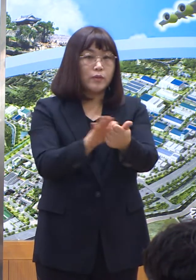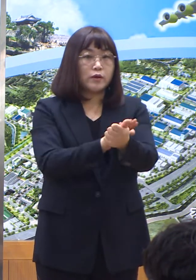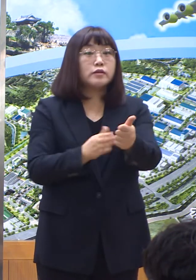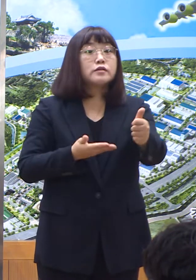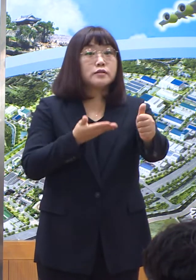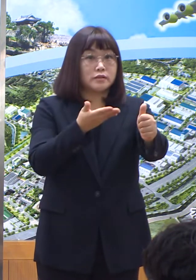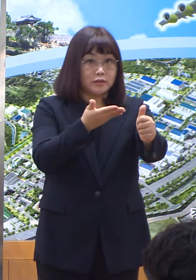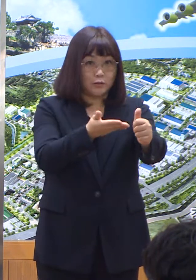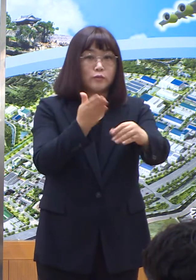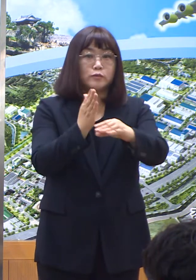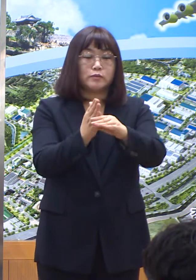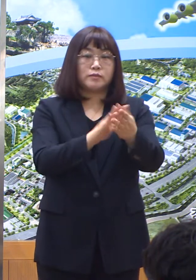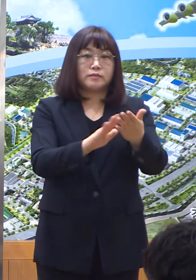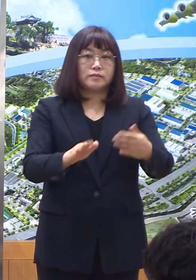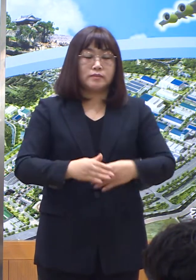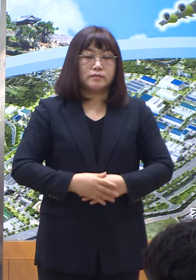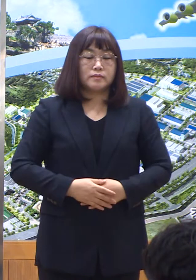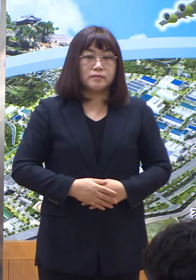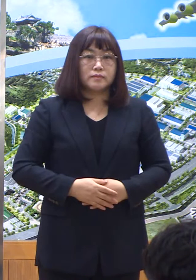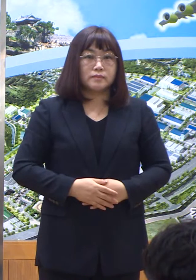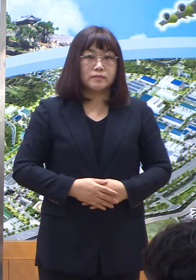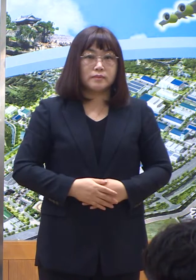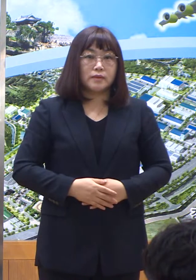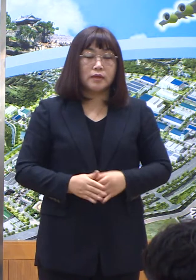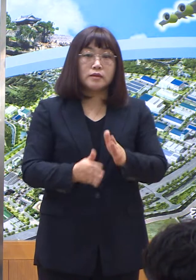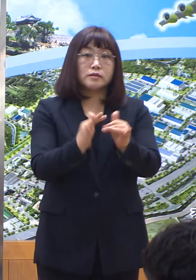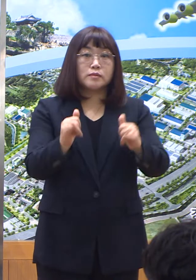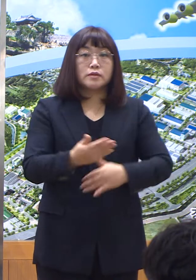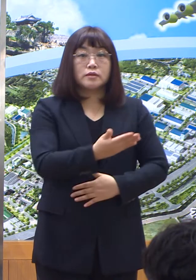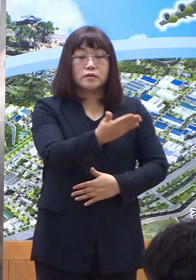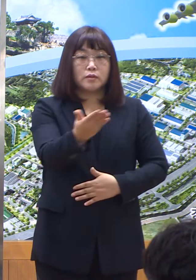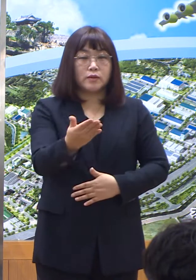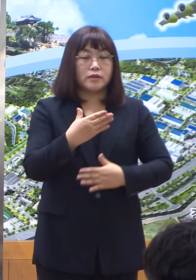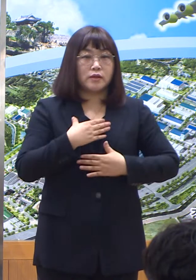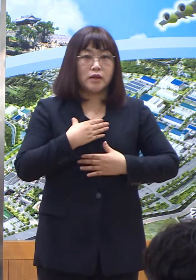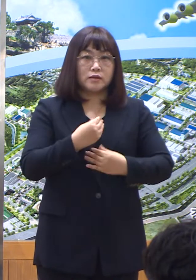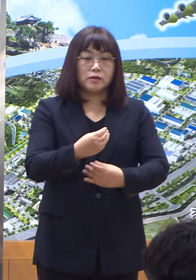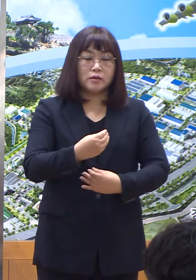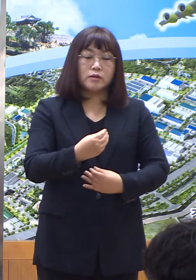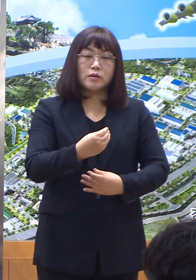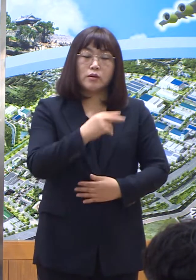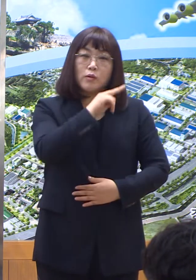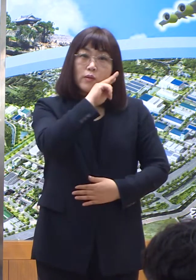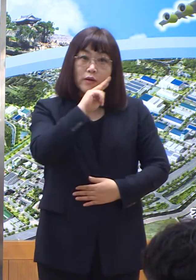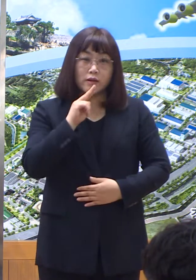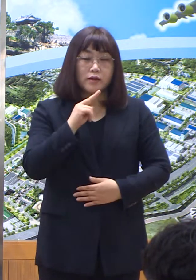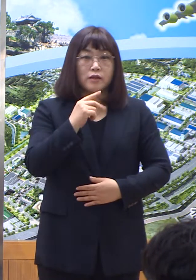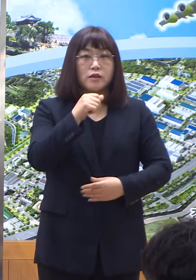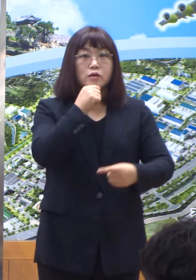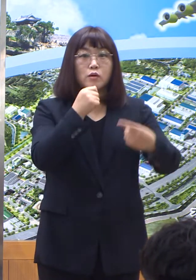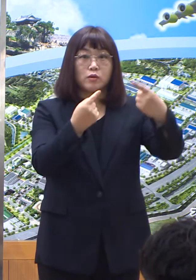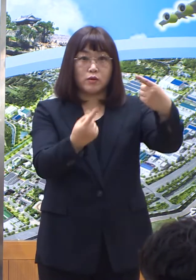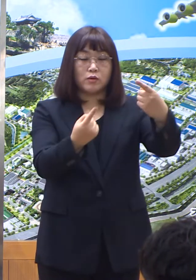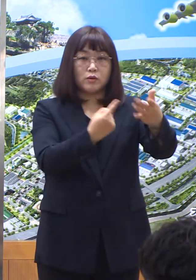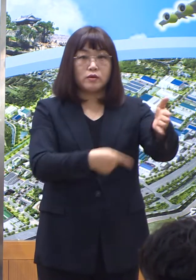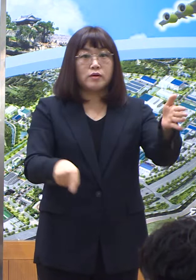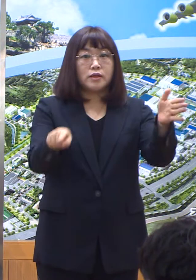제공하겠습니다. 시민들께서 안전하고 편안한 명절을 보내시도록 설 연휴